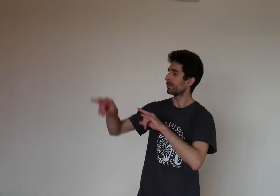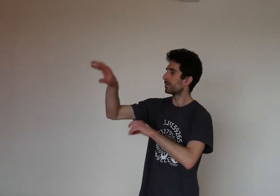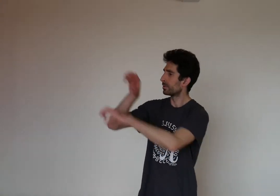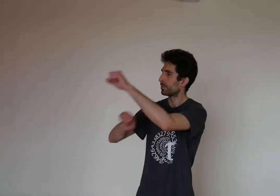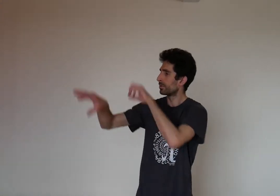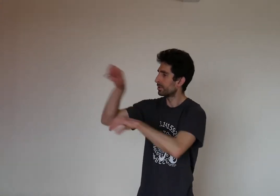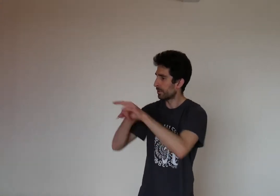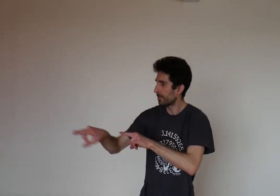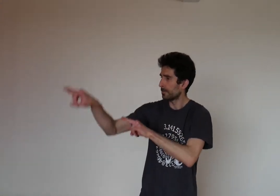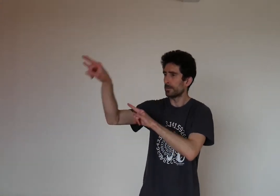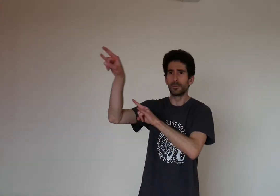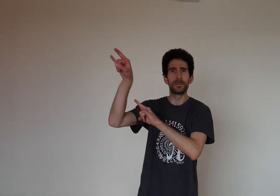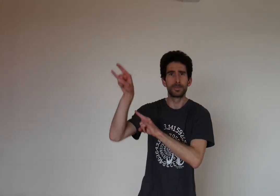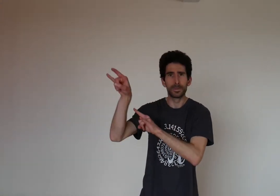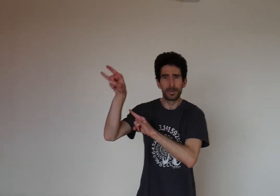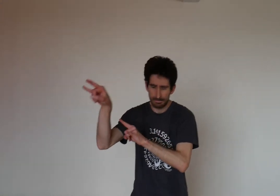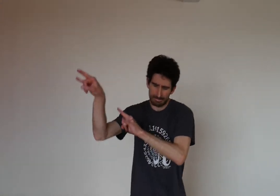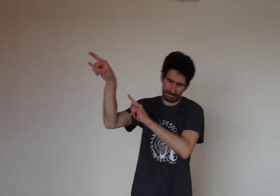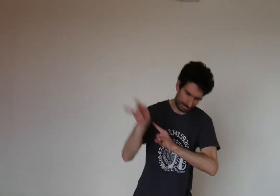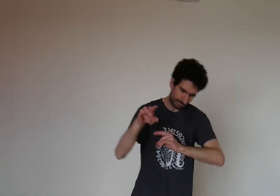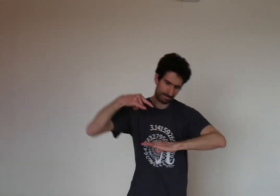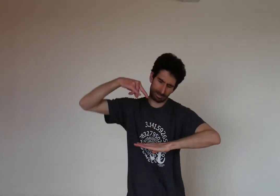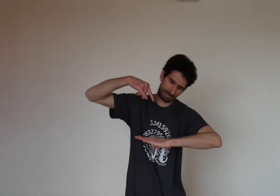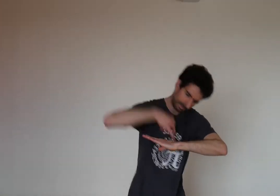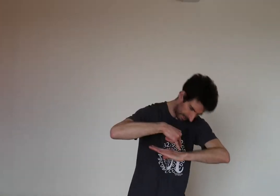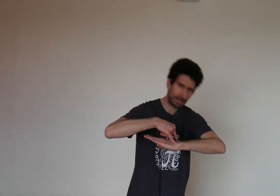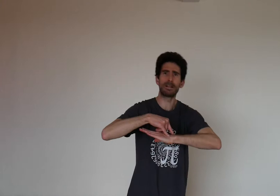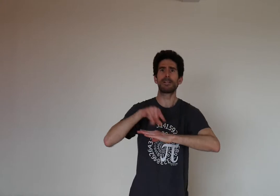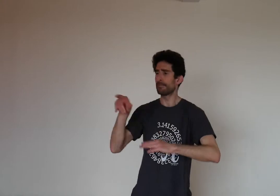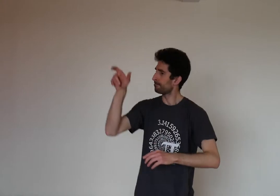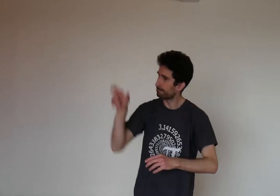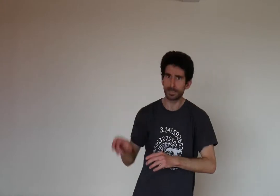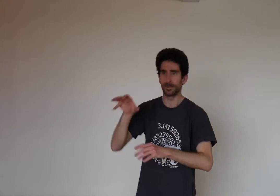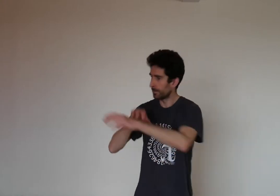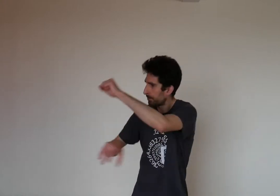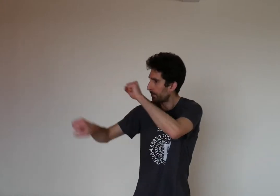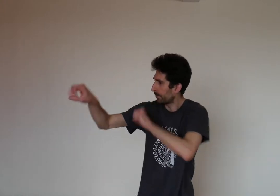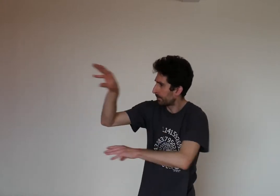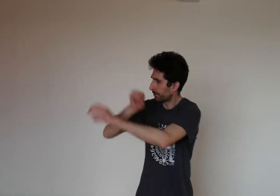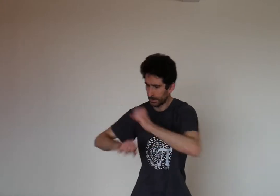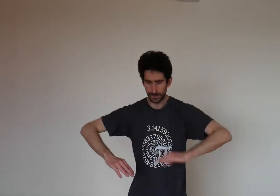Une échelle est plantée dans la fosse d'aisance. Une personne descend dedans.